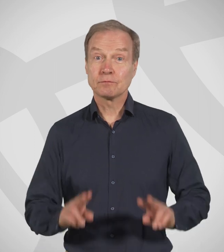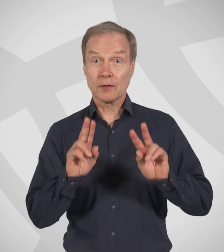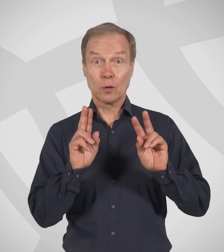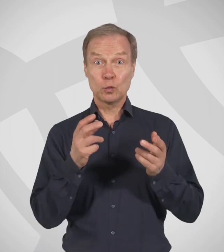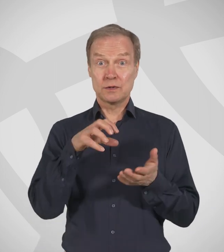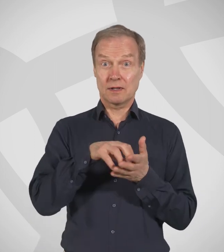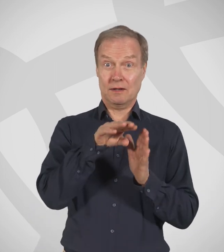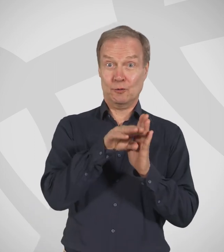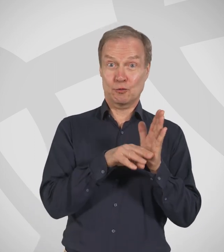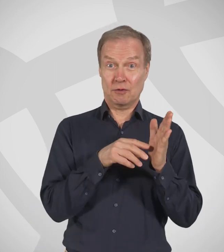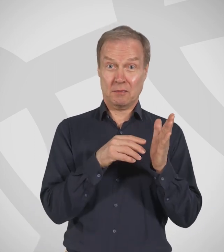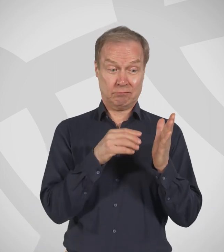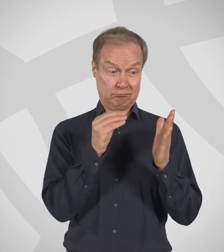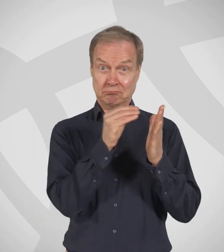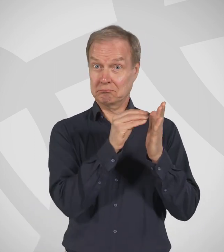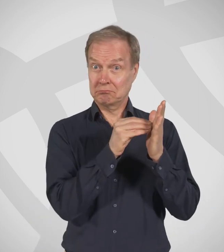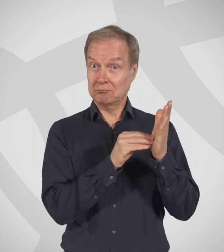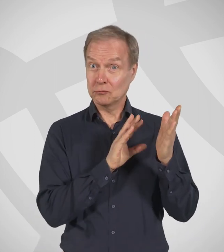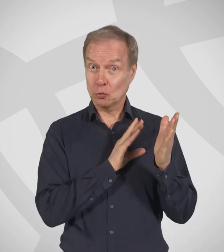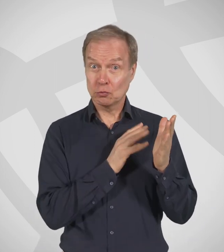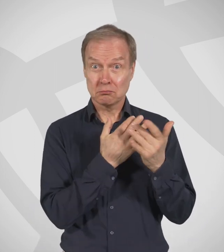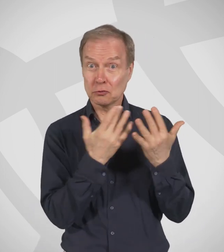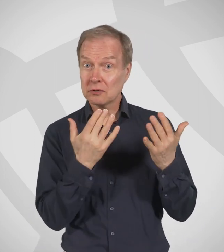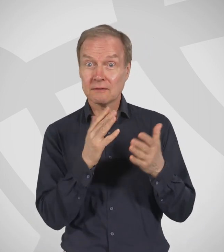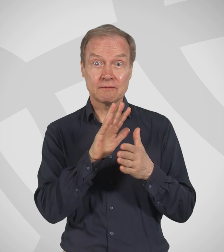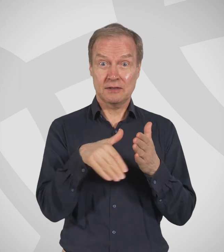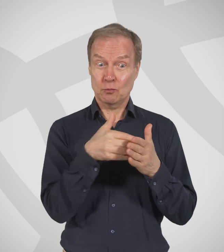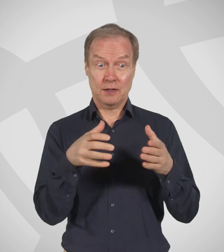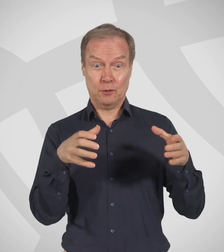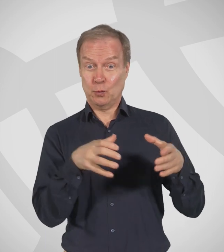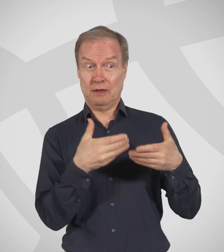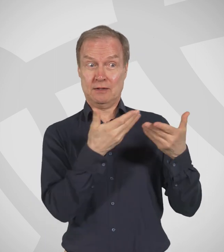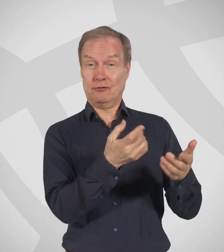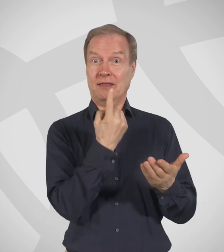Uusi hallitusohjelma pitää sisällään monta viittomakieliselle yhteisölle -